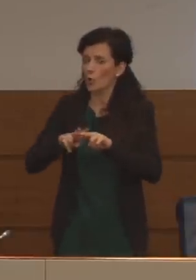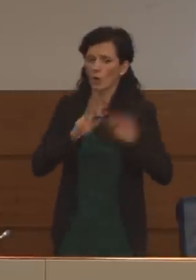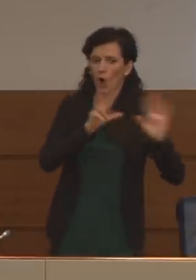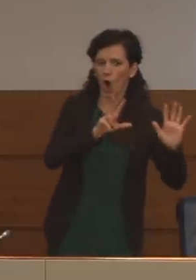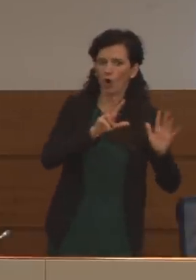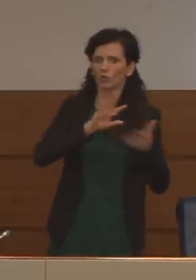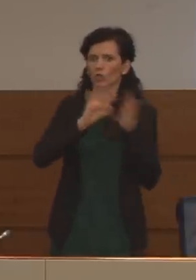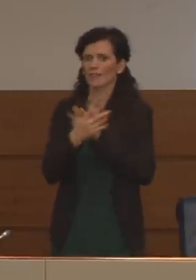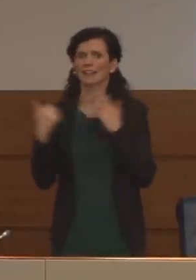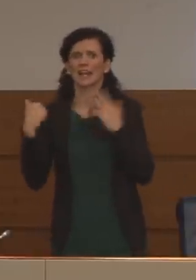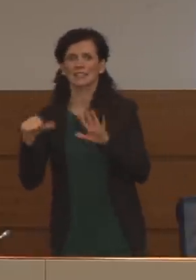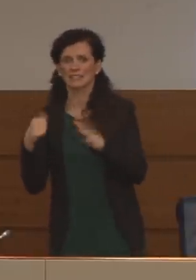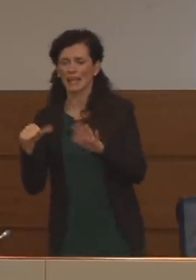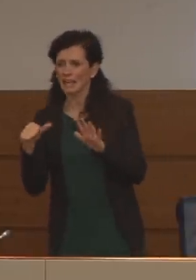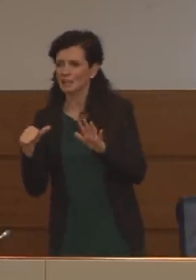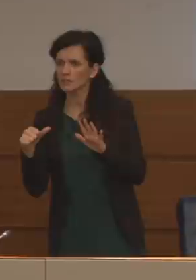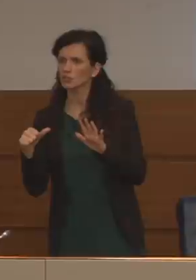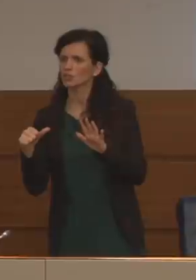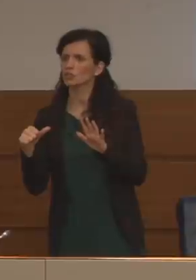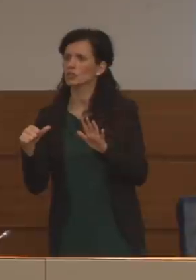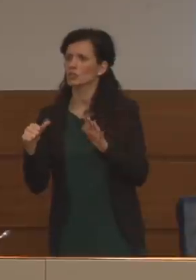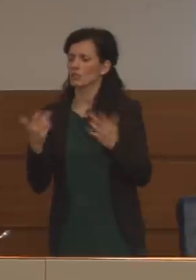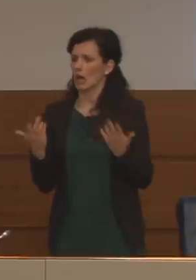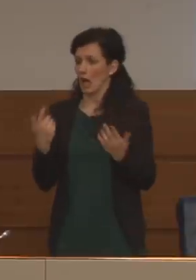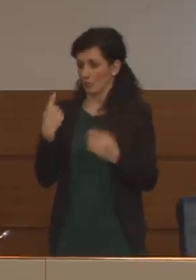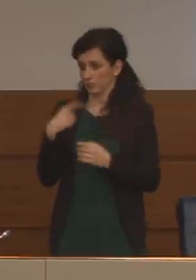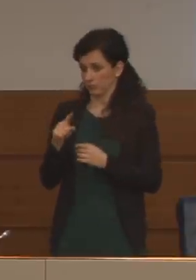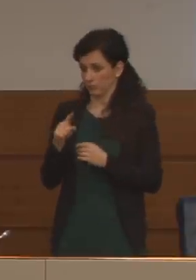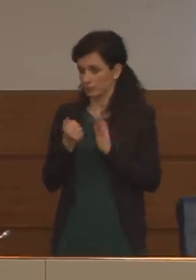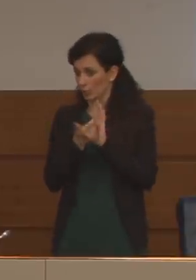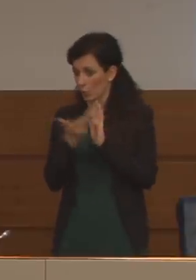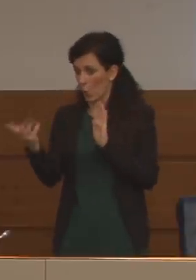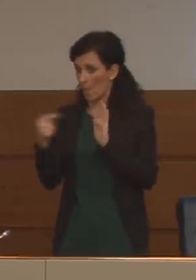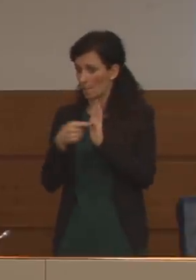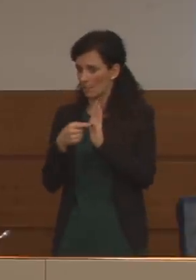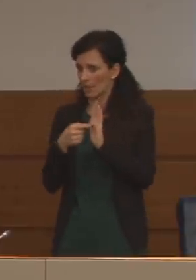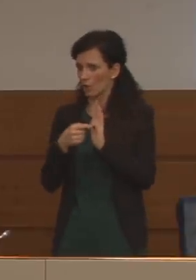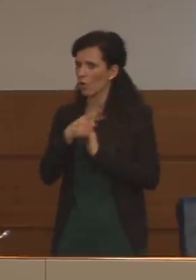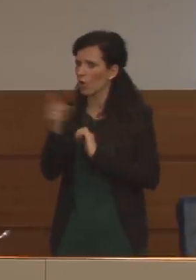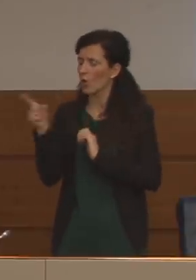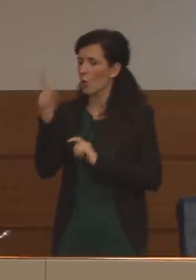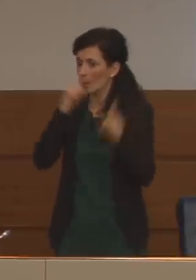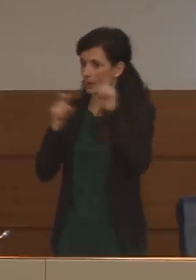se questo è un elemento che vi preoccupa in particolare.